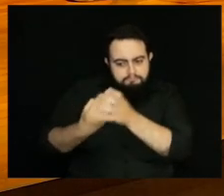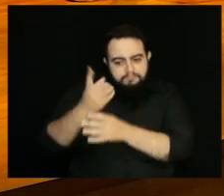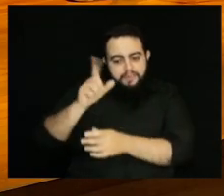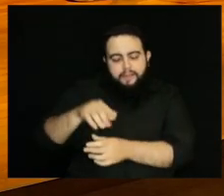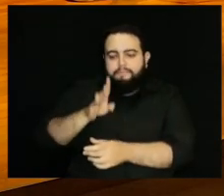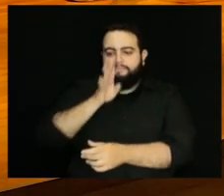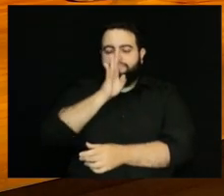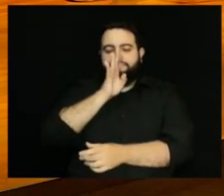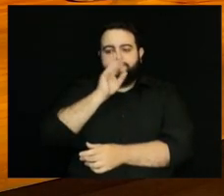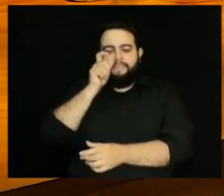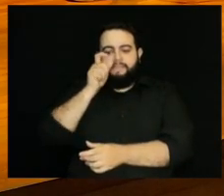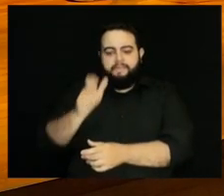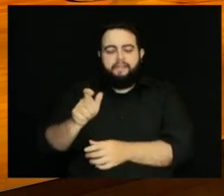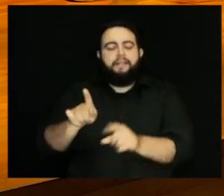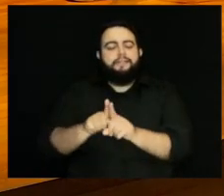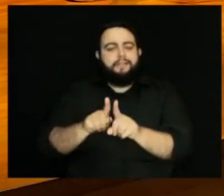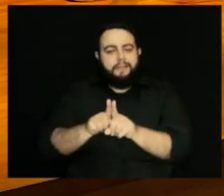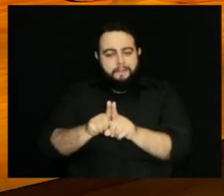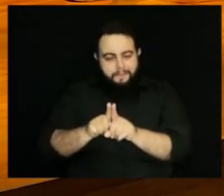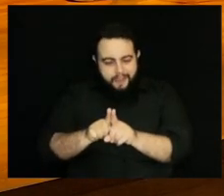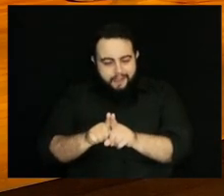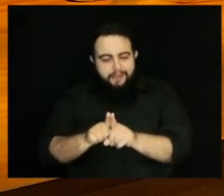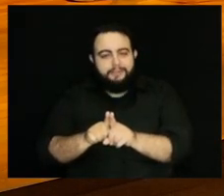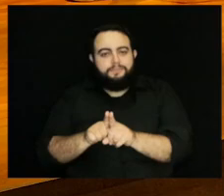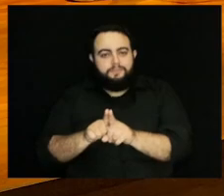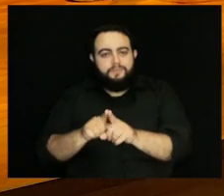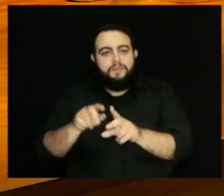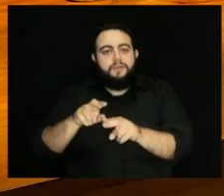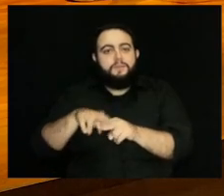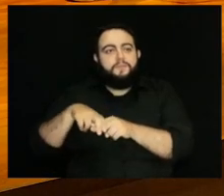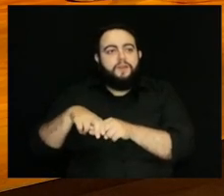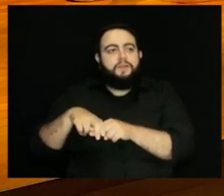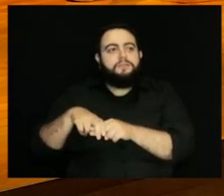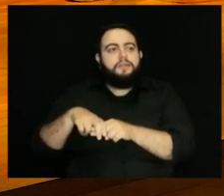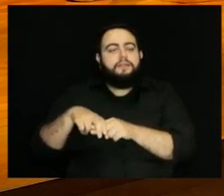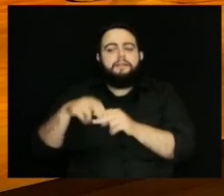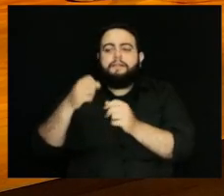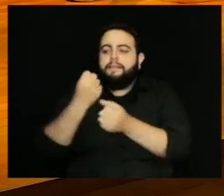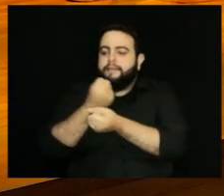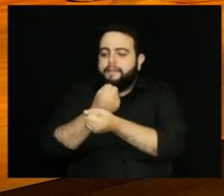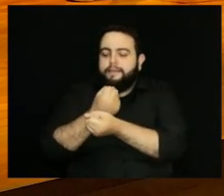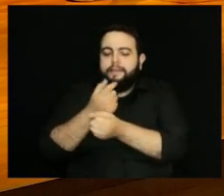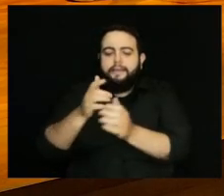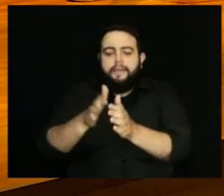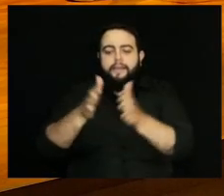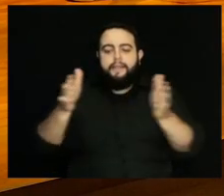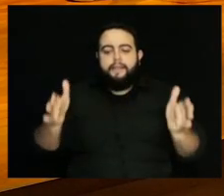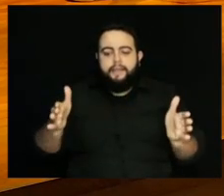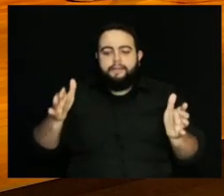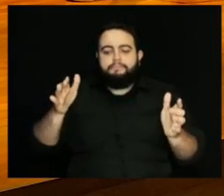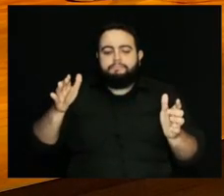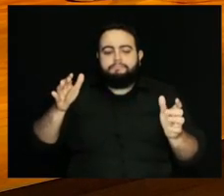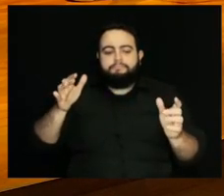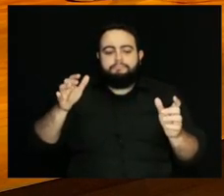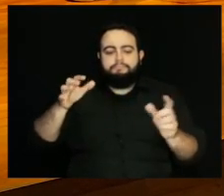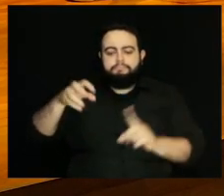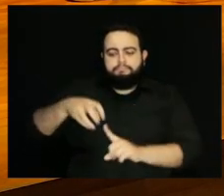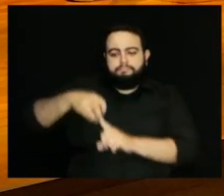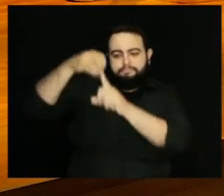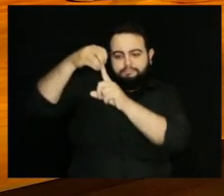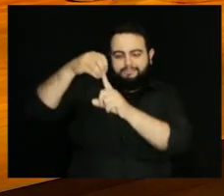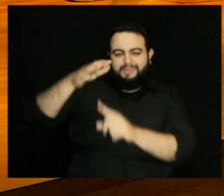apareceu 40 anos atrás, cujos grandes expoentes para mim e que o tempo consagrou são o